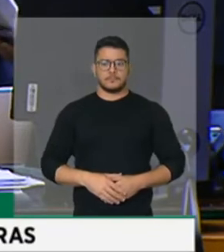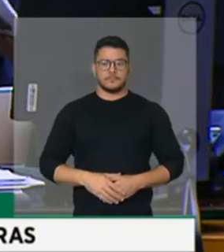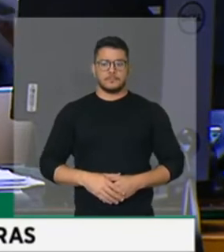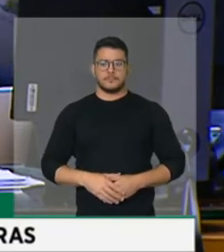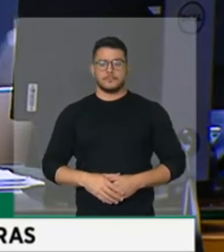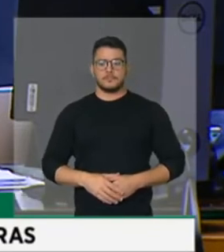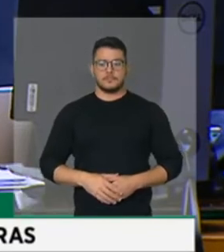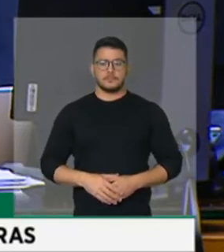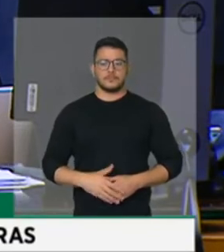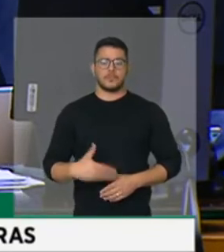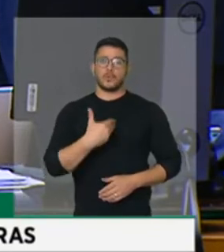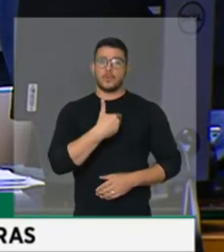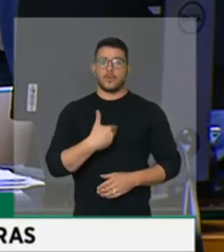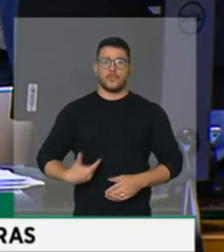SOBERANIA ENTREGA A SUA ENERGIA AO CAPITAL